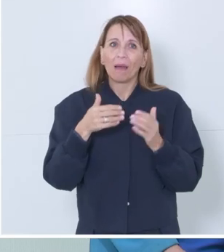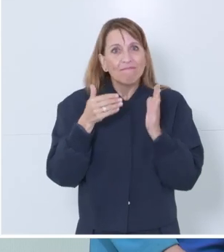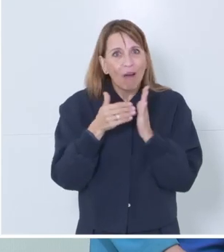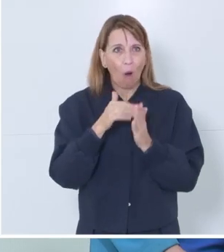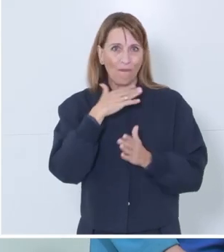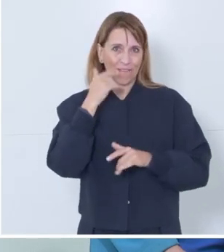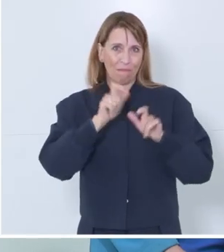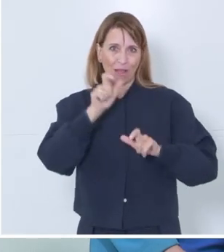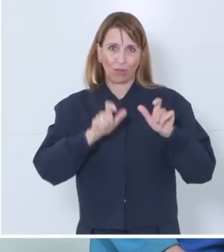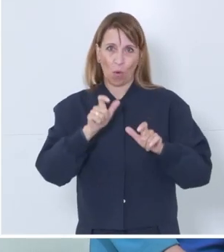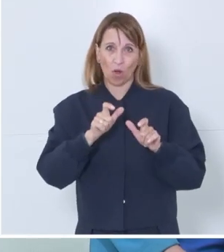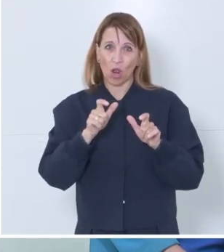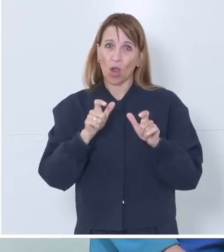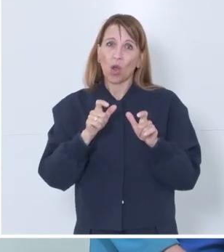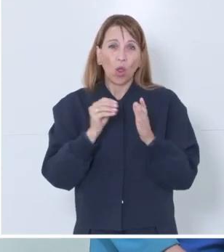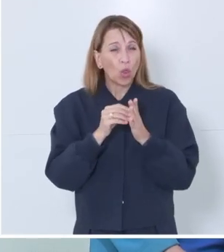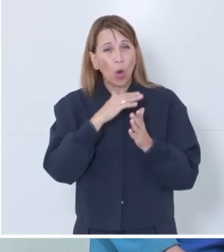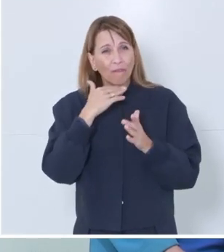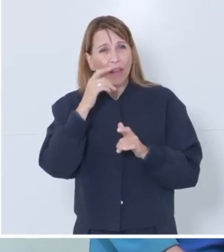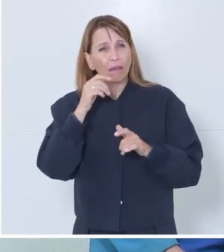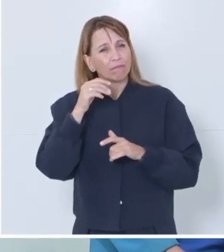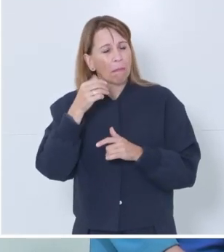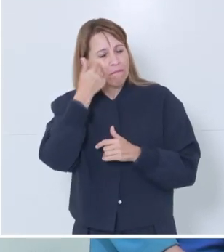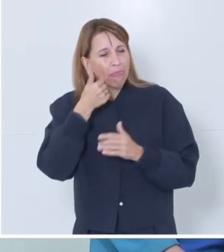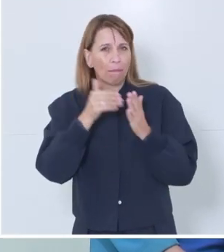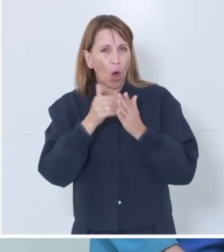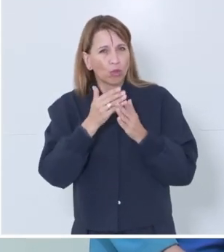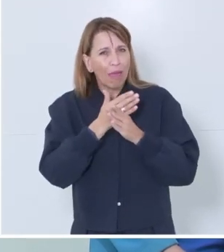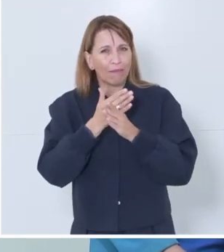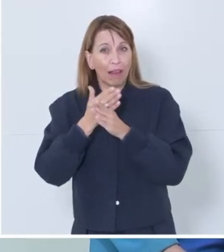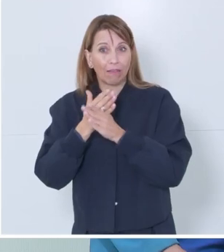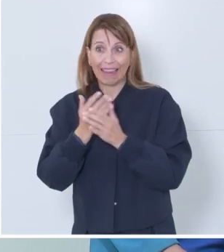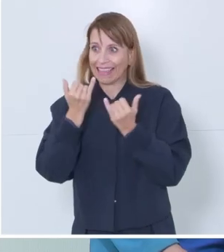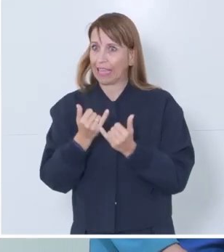brauchen wir immer noch helfende Hände und es ist definitiv der ideale Zeitpunkt eine